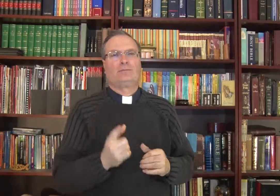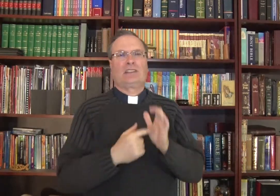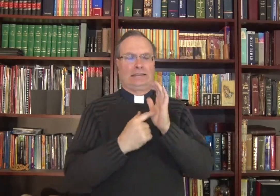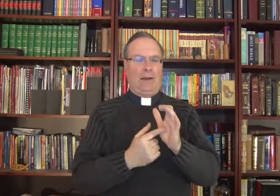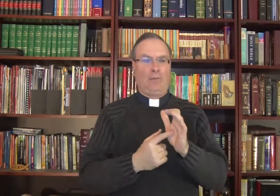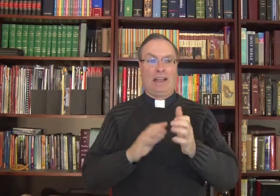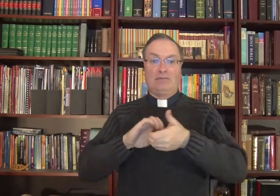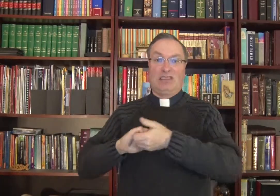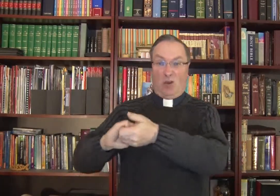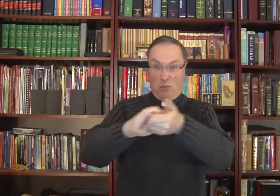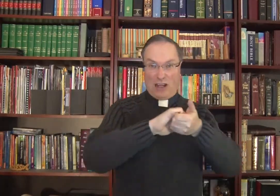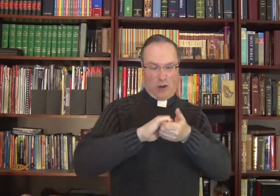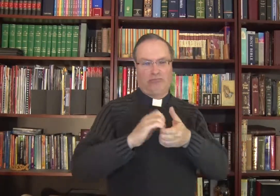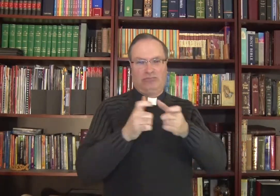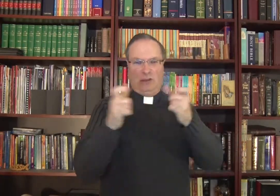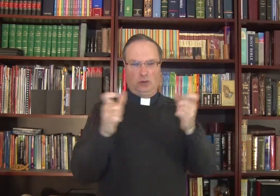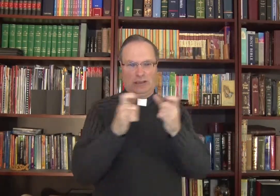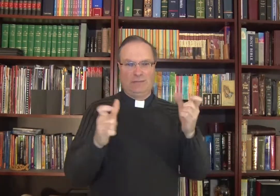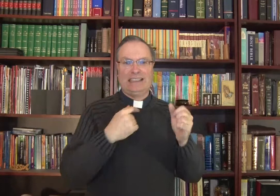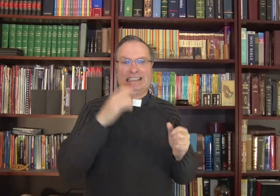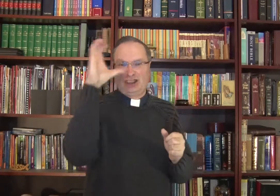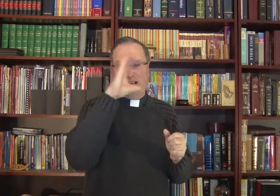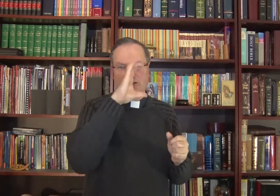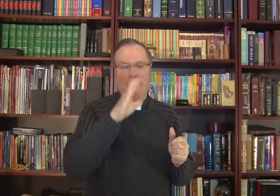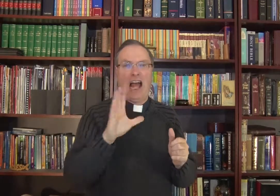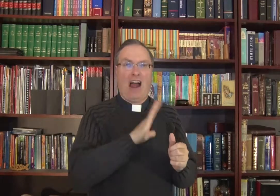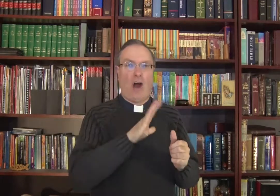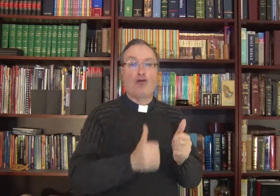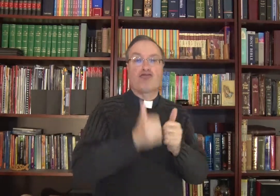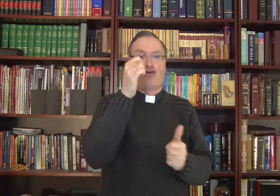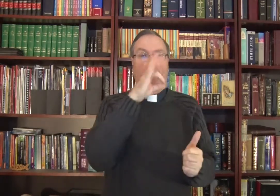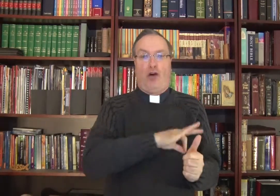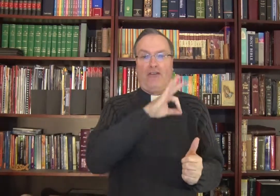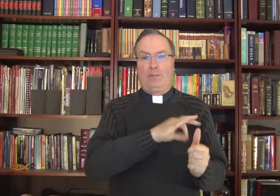Exemple les corporations multinationales qui cherchent a avoir le plus de profit possible,